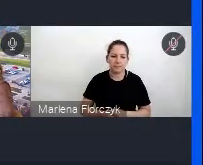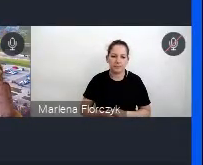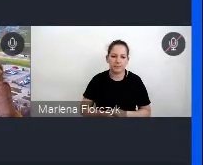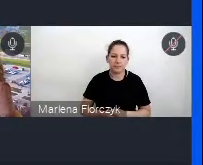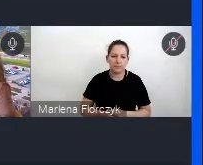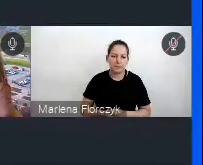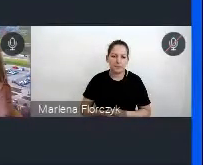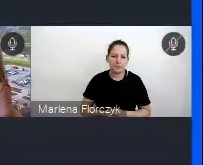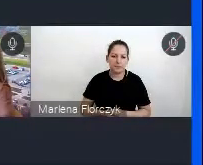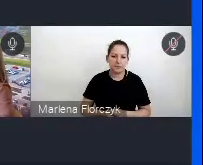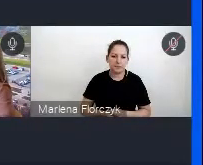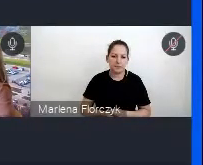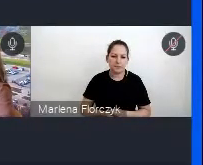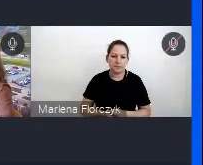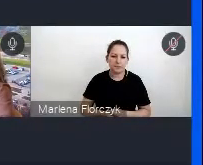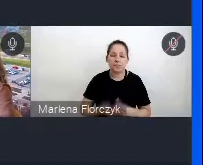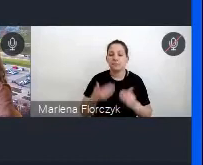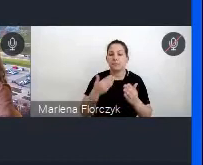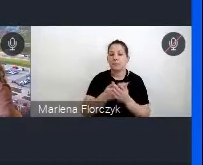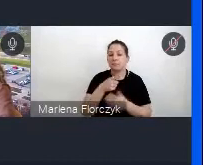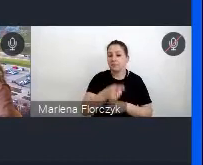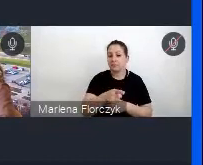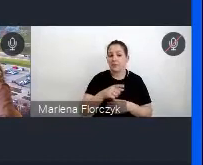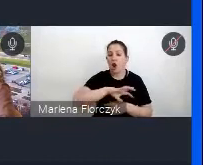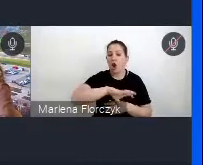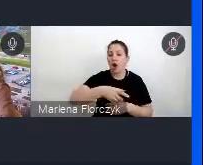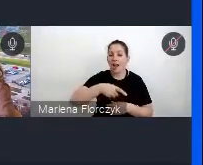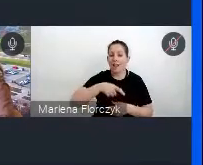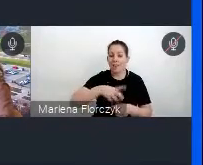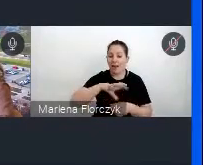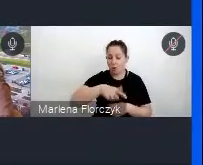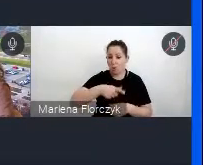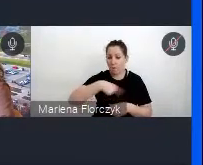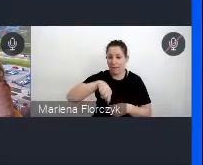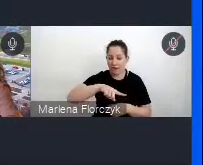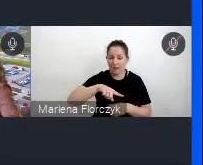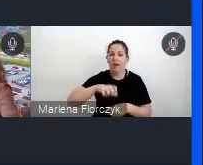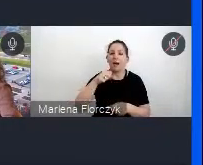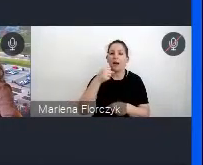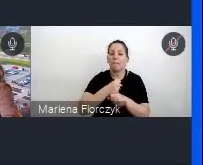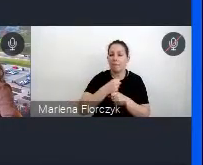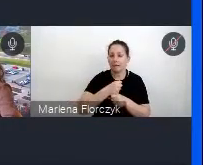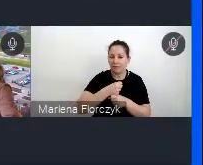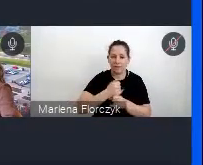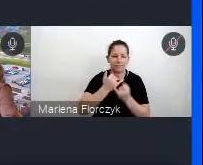Tak że ta lokalna grupa pracowała nad wszystkimi celami już,